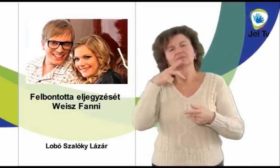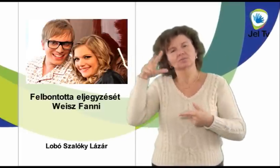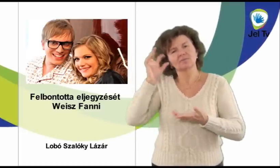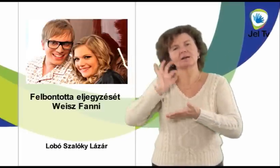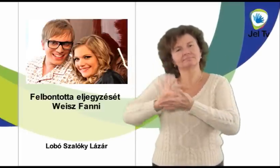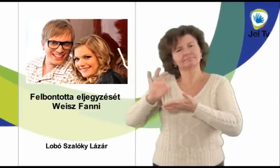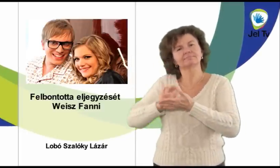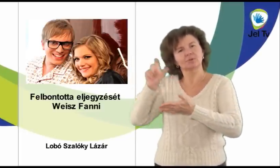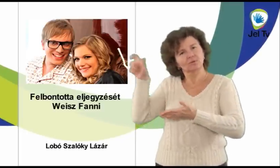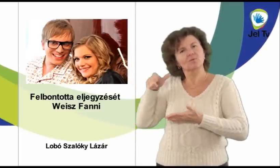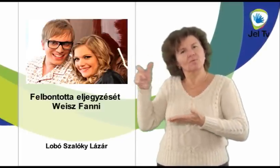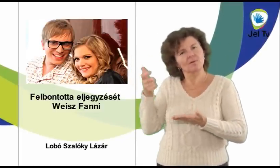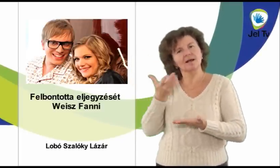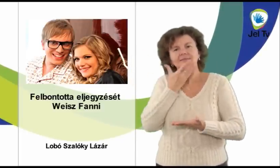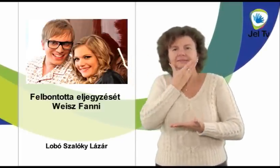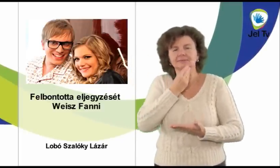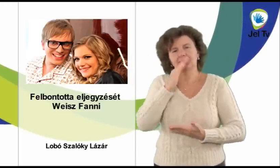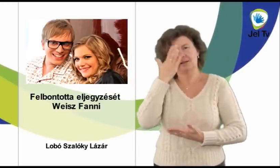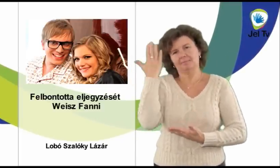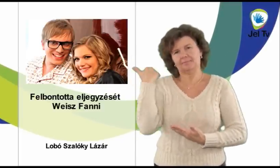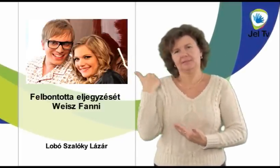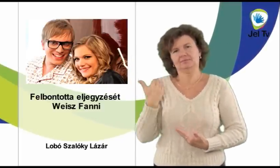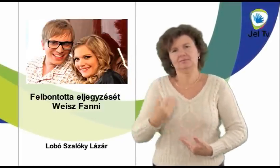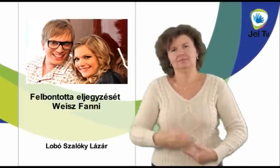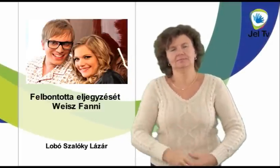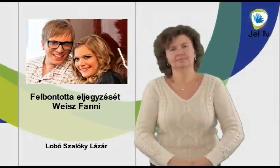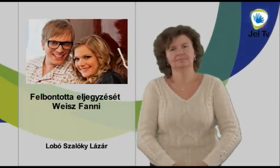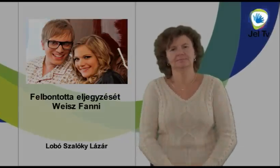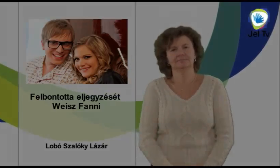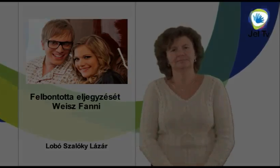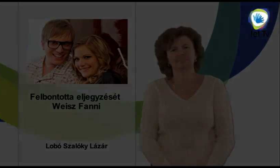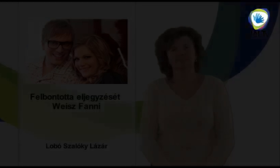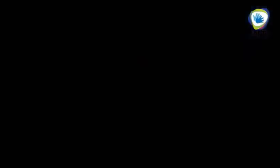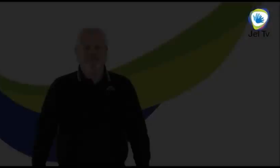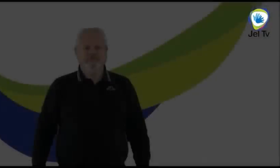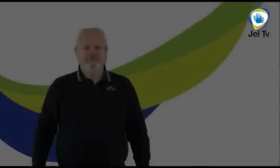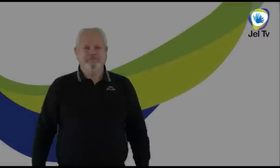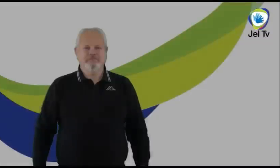A jövőben biztosan fog még olyan dalokat írni, amivel emlékezni fog erre a kapcsolatra.